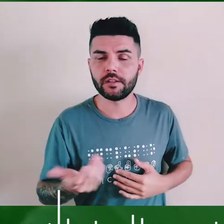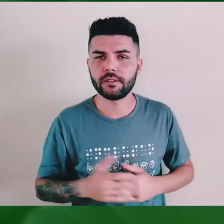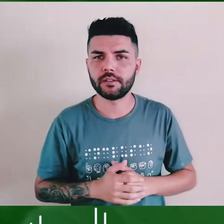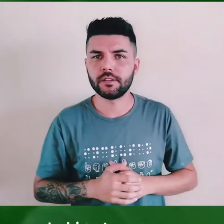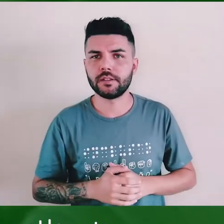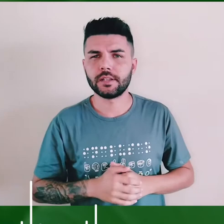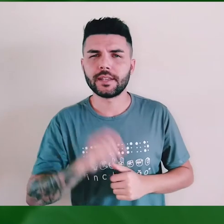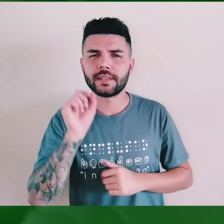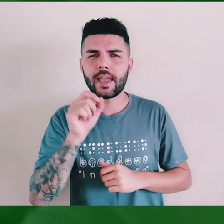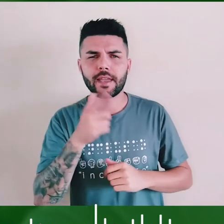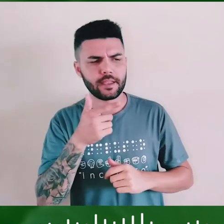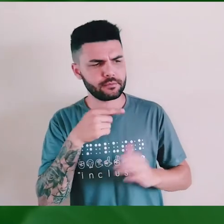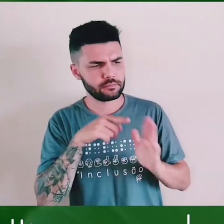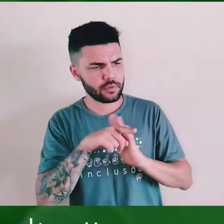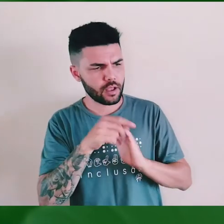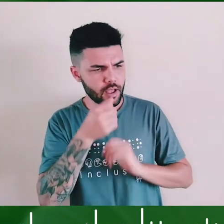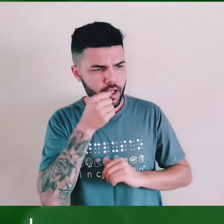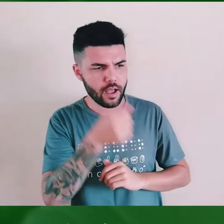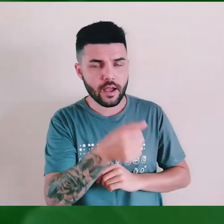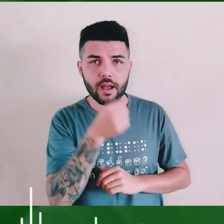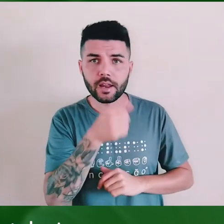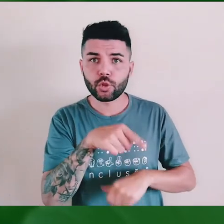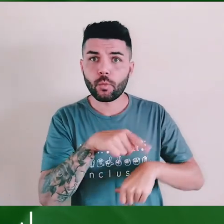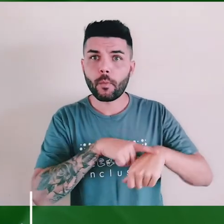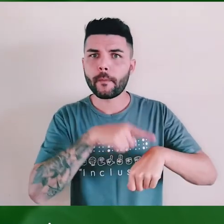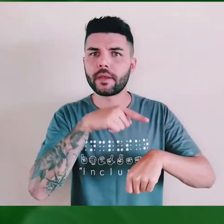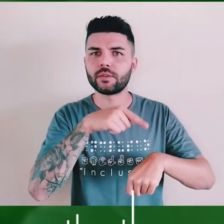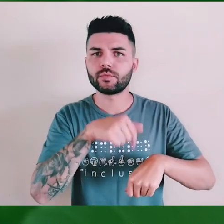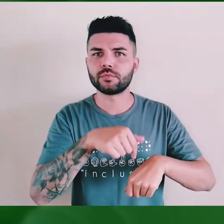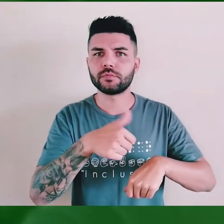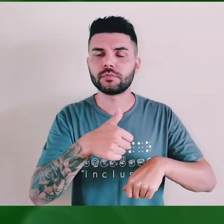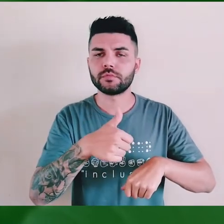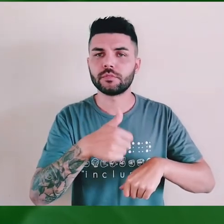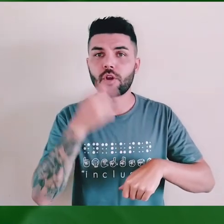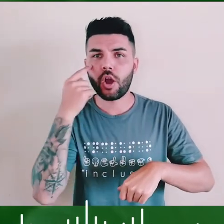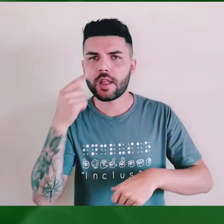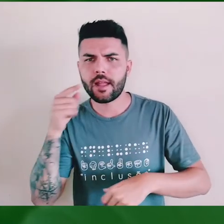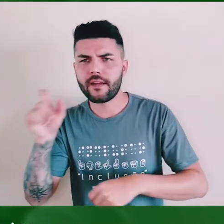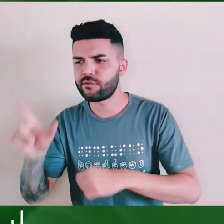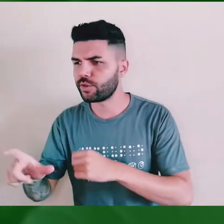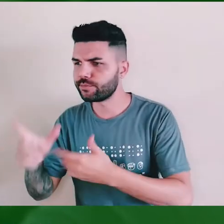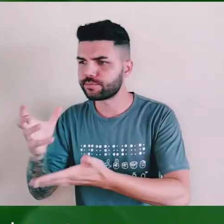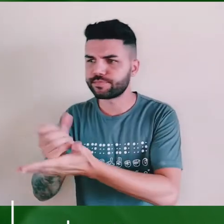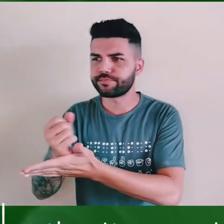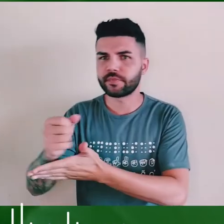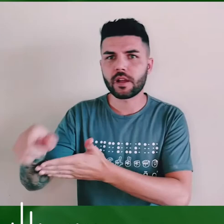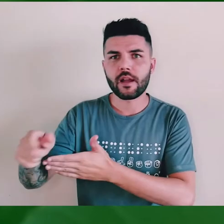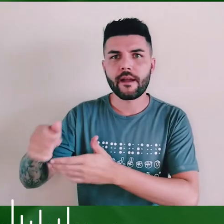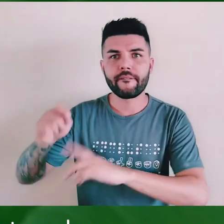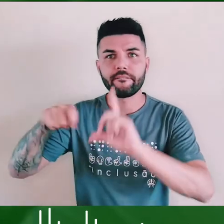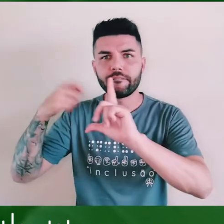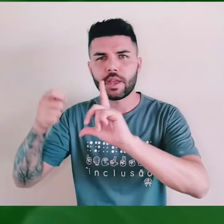no momento. Fulano de tal fez tal coisa, você faz um vídeo. Tendo a tecnologia perto da